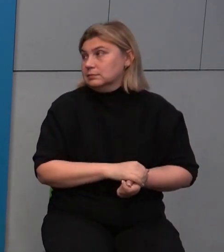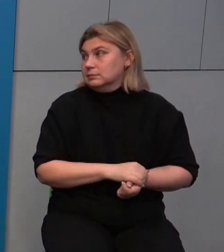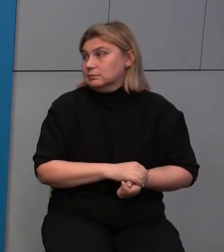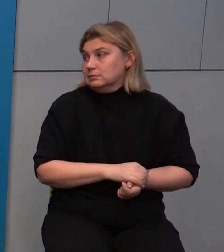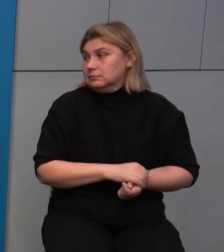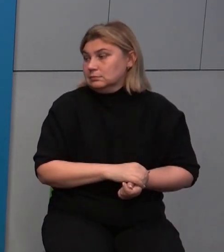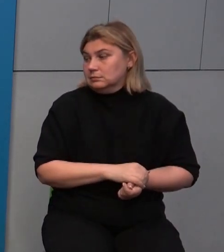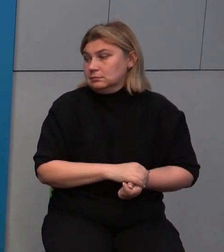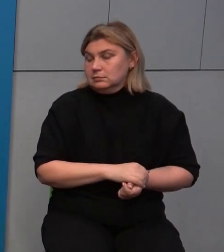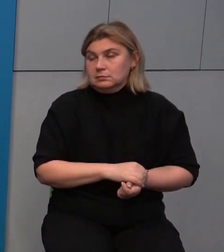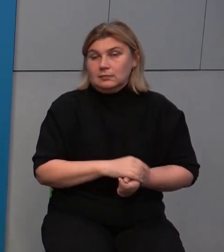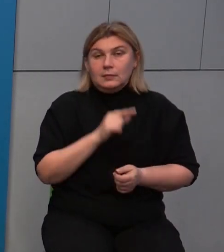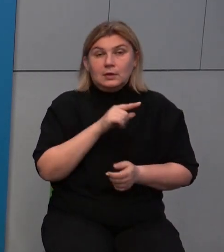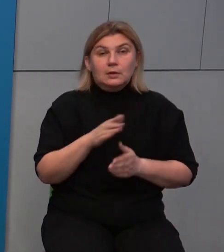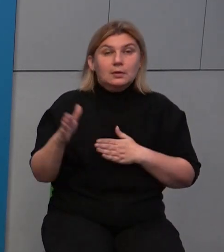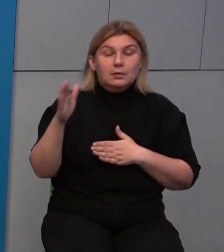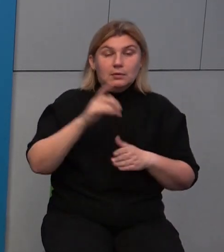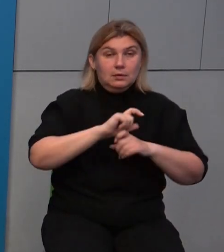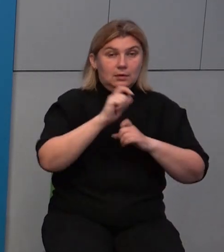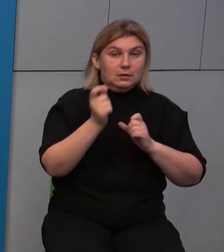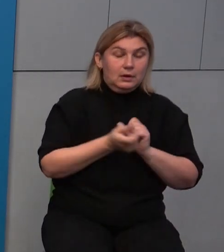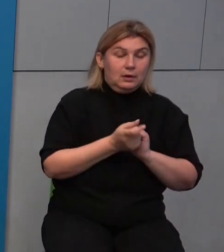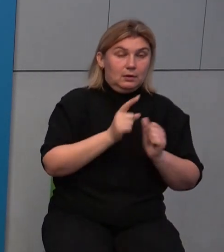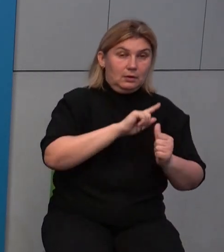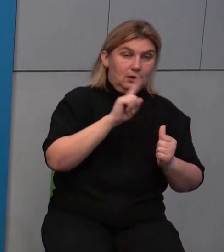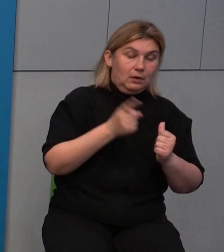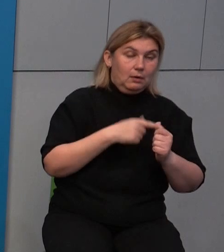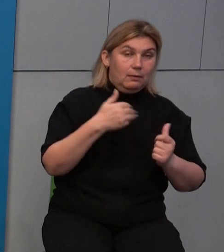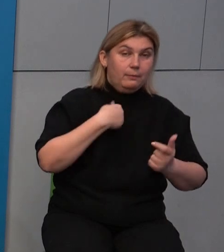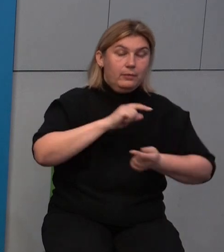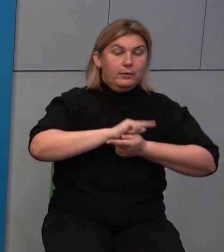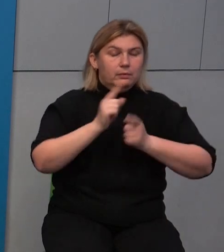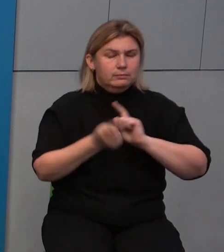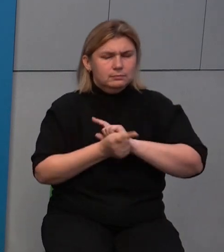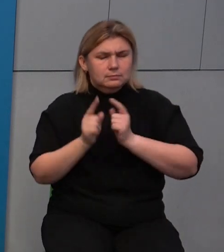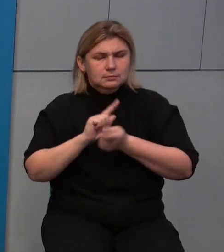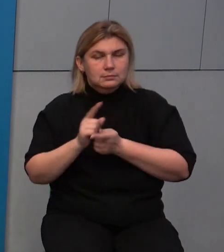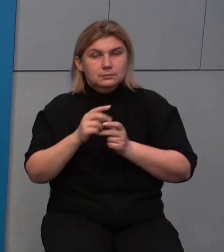I przygotowały, cały rok były spotkania z różnymi osobami.